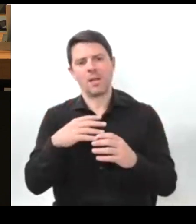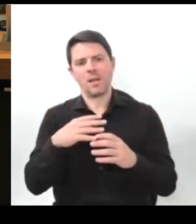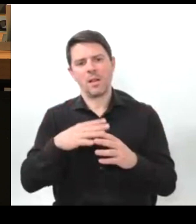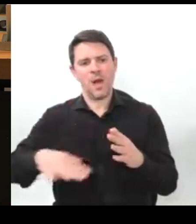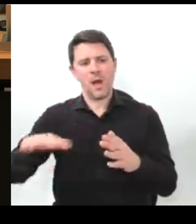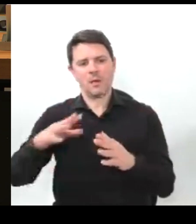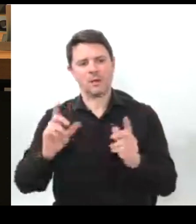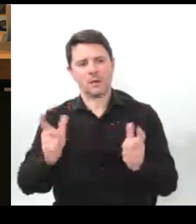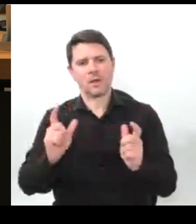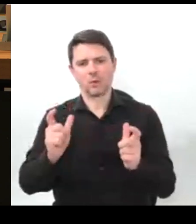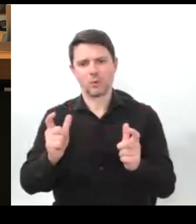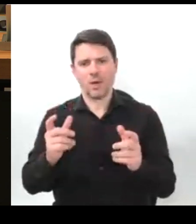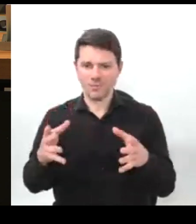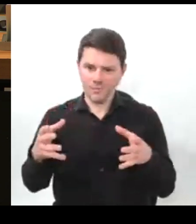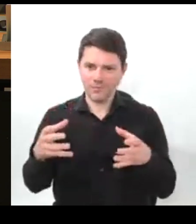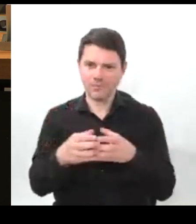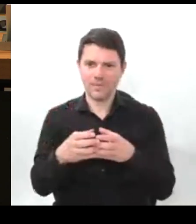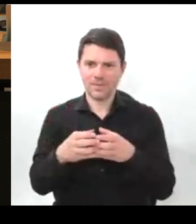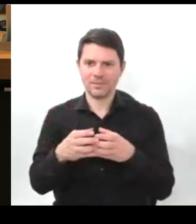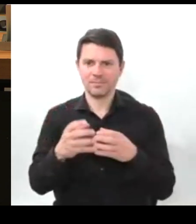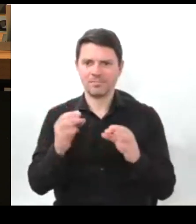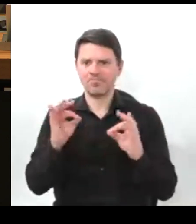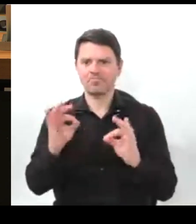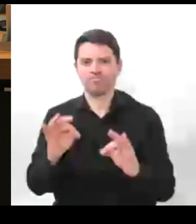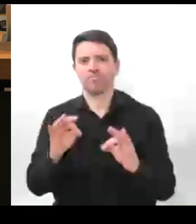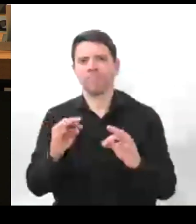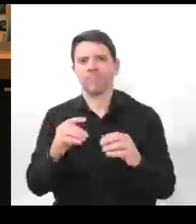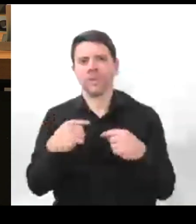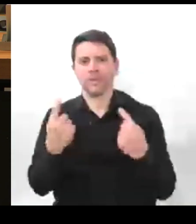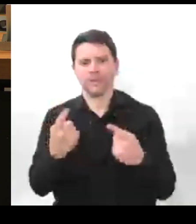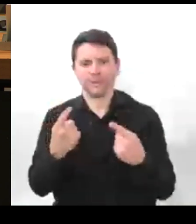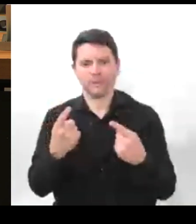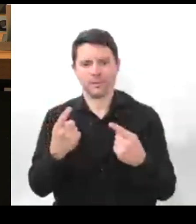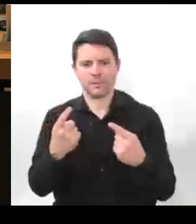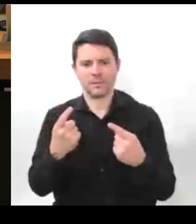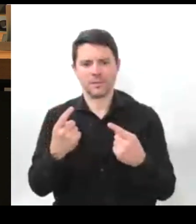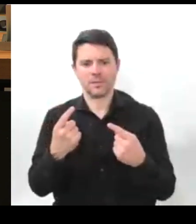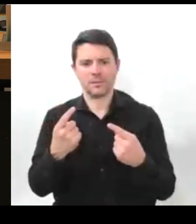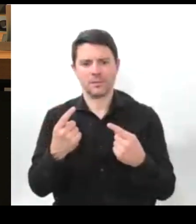Einbruchs gefertigt sind sollen wir müssen sie jetzt schon ertüchtigen. Seit dem 24.